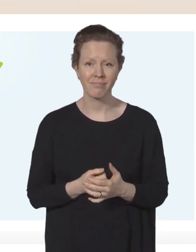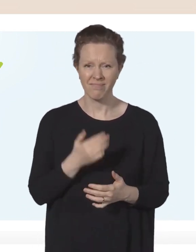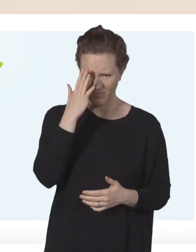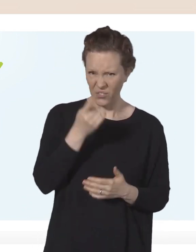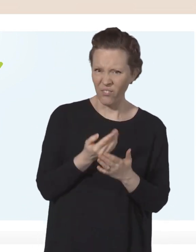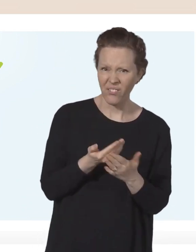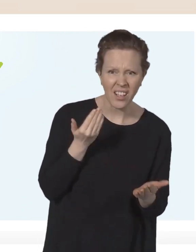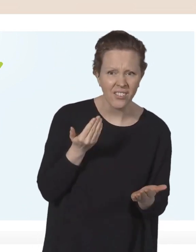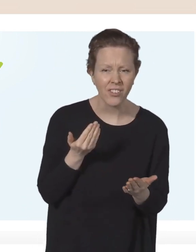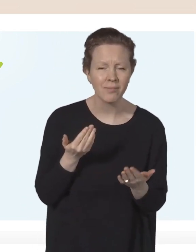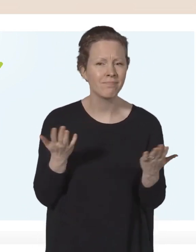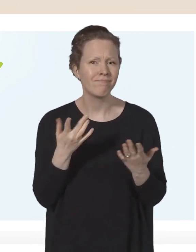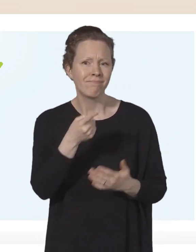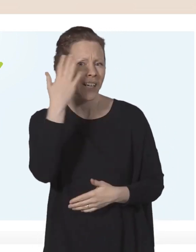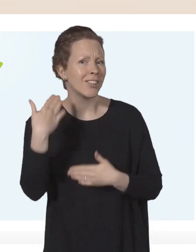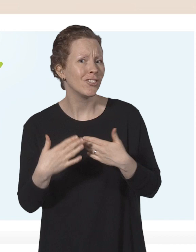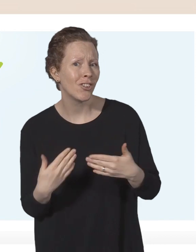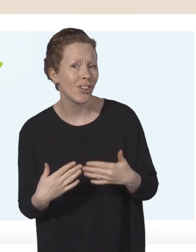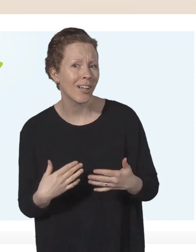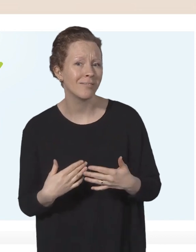Vet du varför? Vad kan du göra?